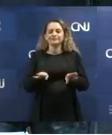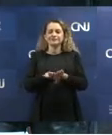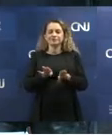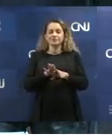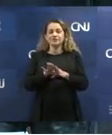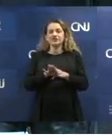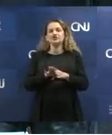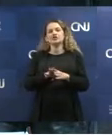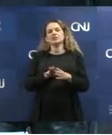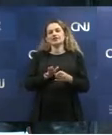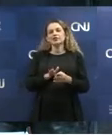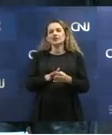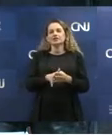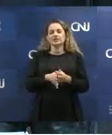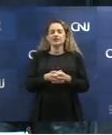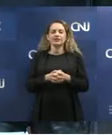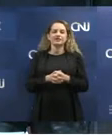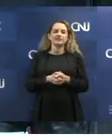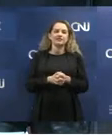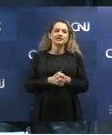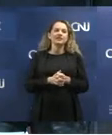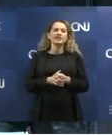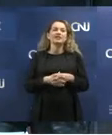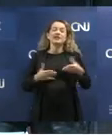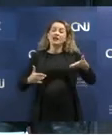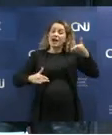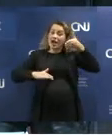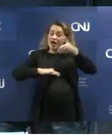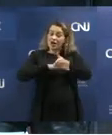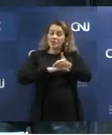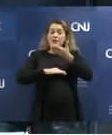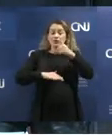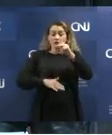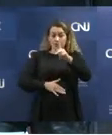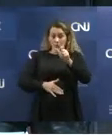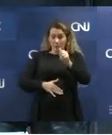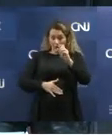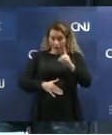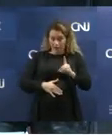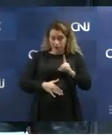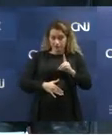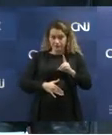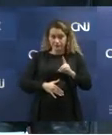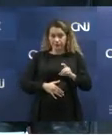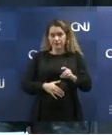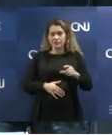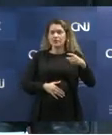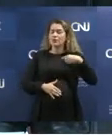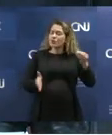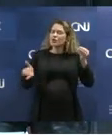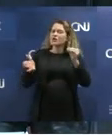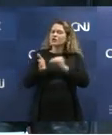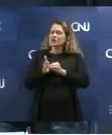para a instauração do PAD, indícios de autoria que são inegáveis.